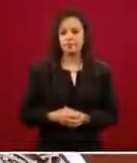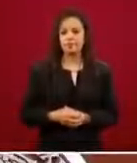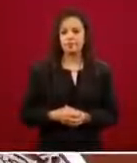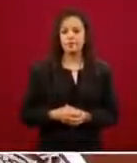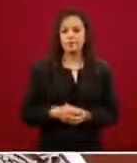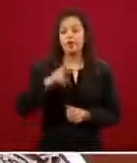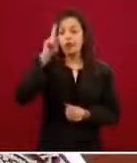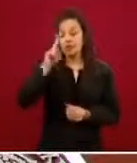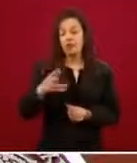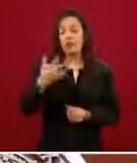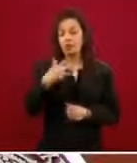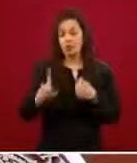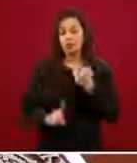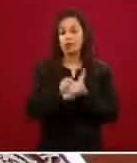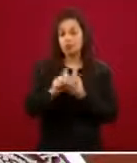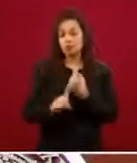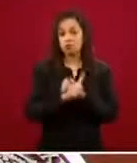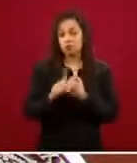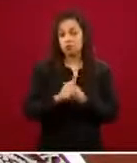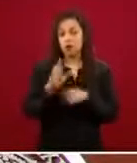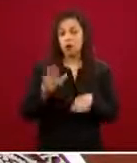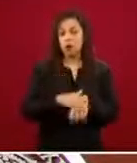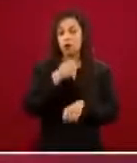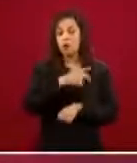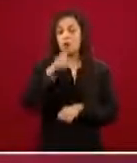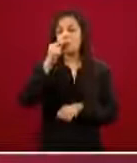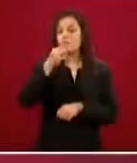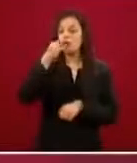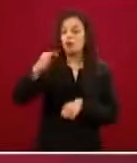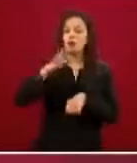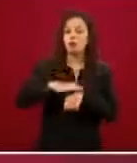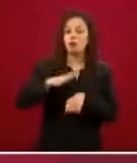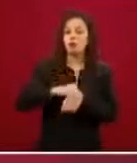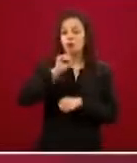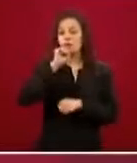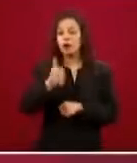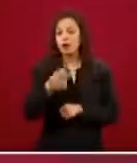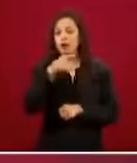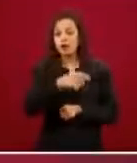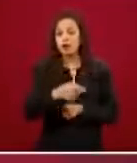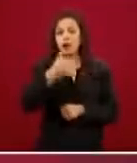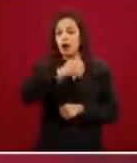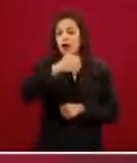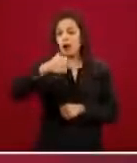están reportando las cuotas y aportaciones por parte de las entidades de los diferentes